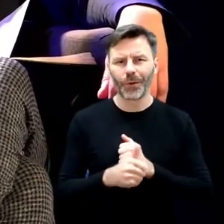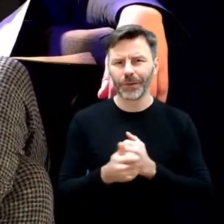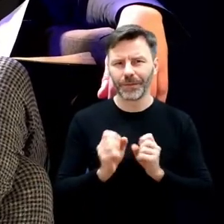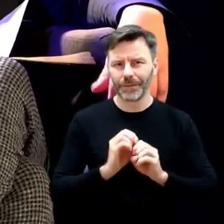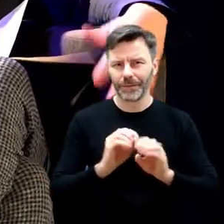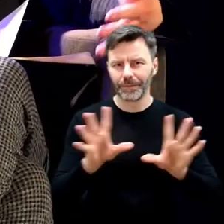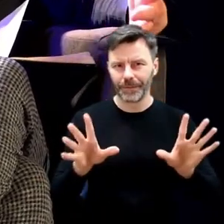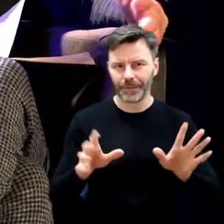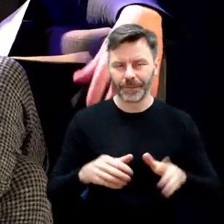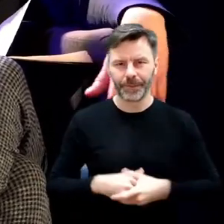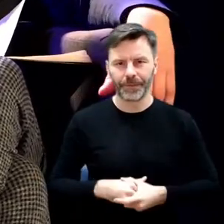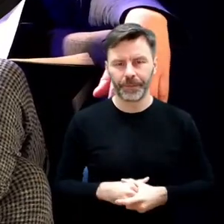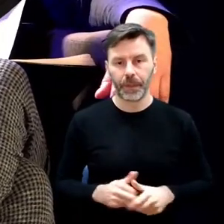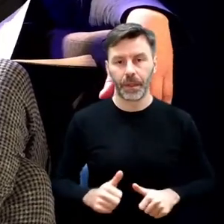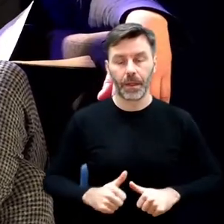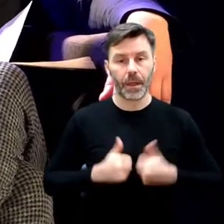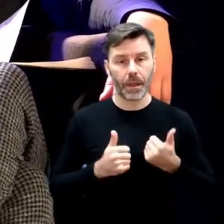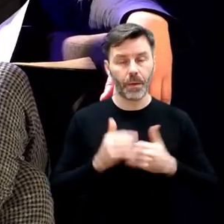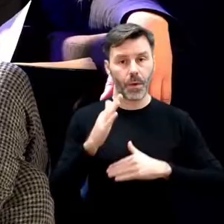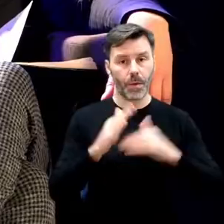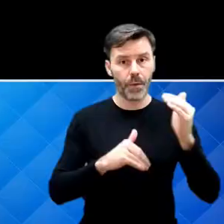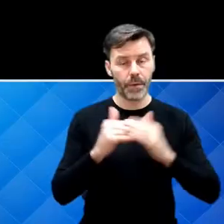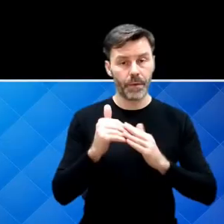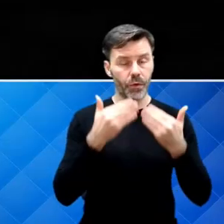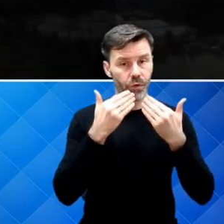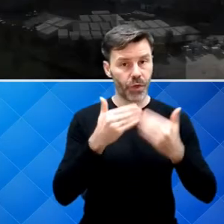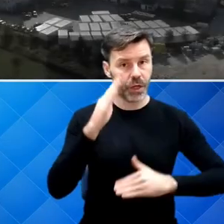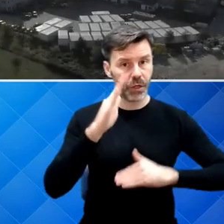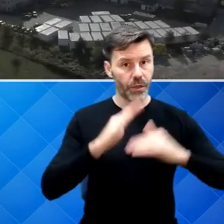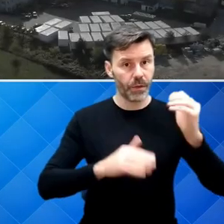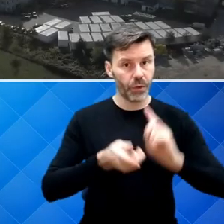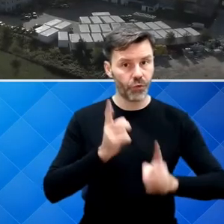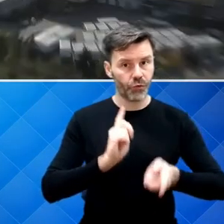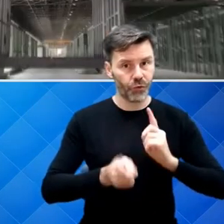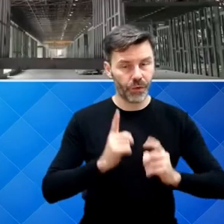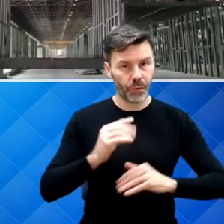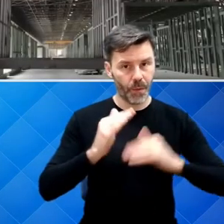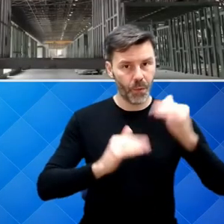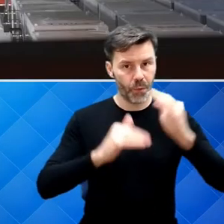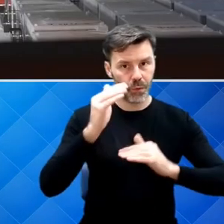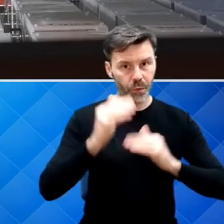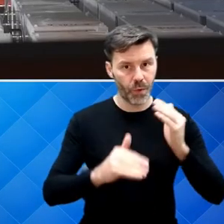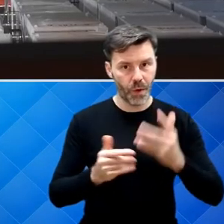które pozwala na jeszcze szybszy montaż, sprawniejszy, wymagający mniej siły fachowej na budowie,